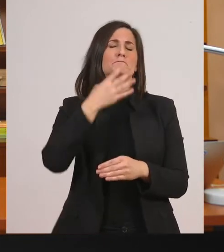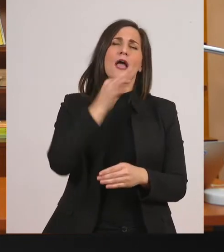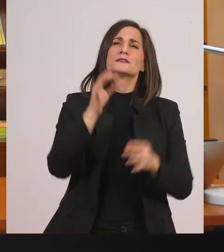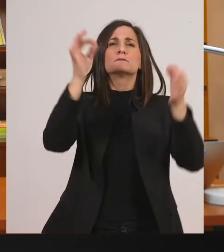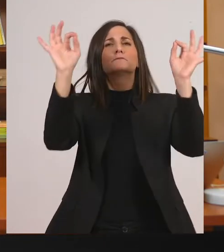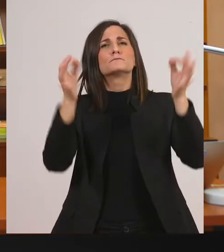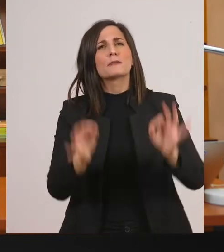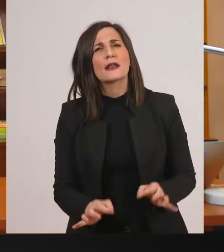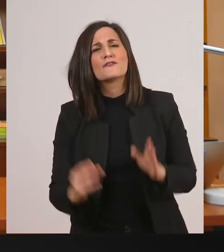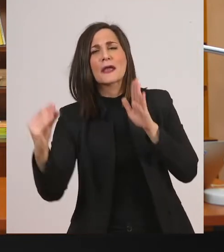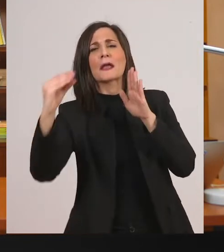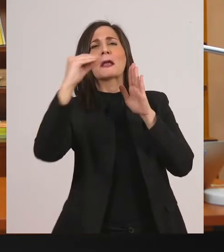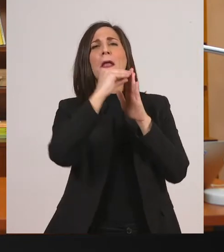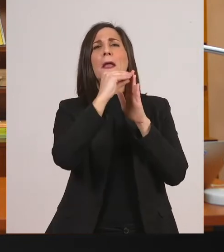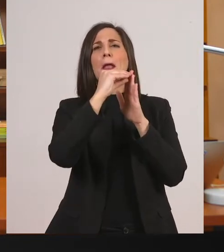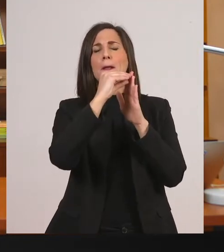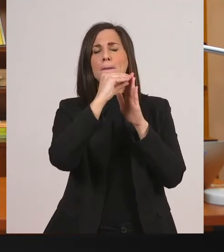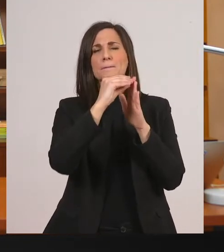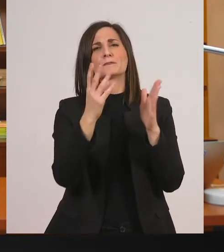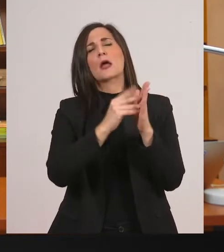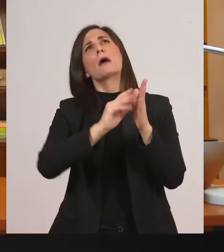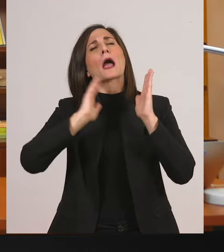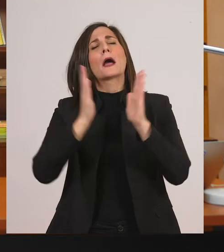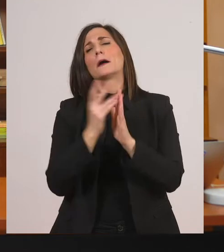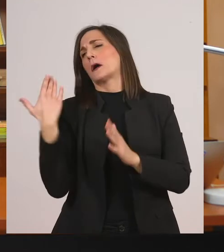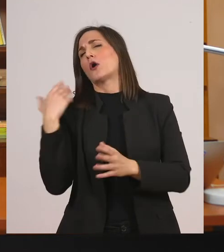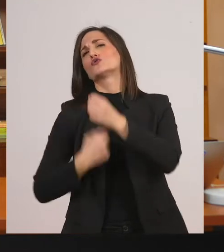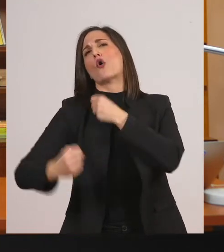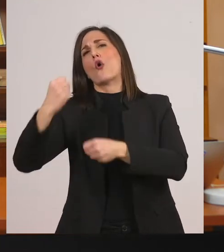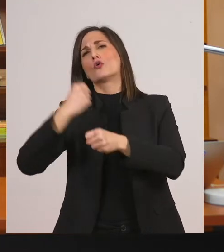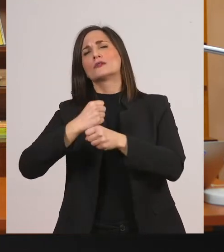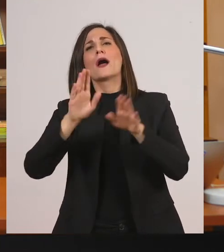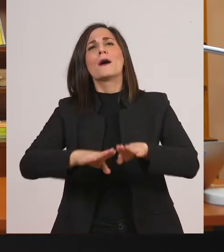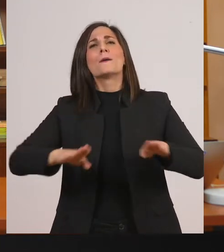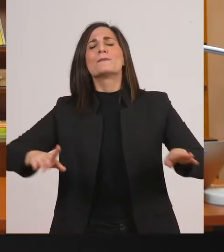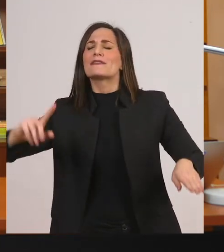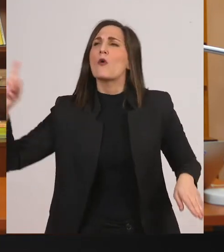του τι συμβαίνει γενικά. Για παράδειγμα: Τα τελευταία χρόνια σχεδόν όλα τα παιδιά μαθαίνουν ξένες γλώσσες.